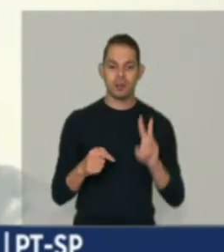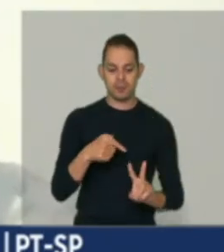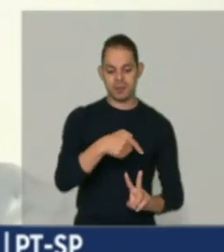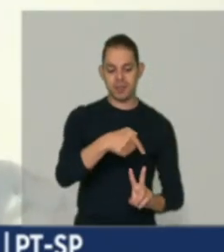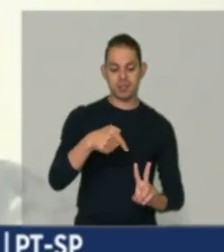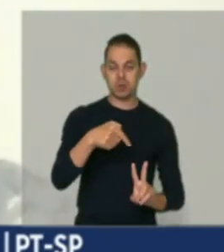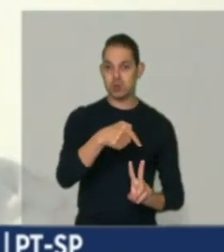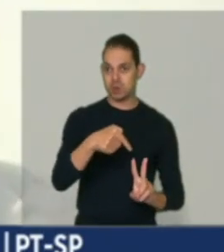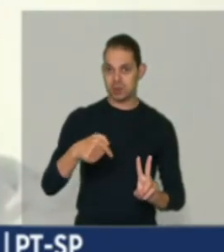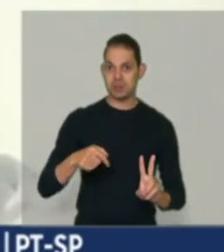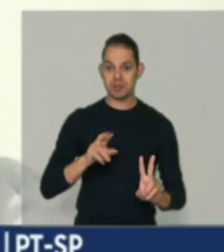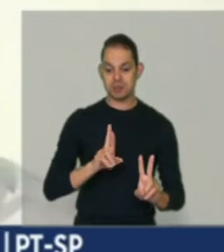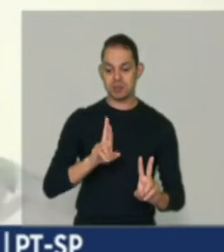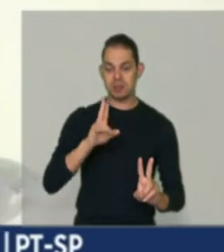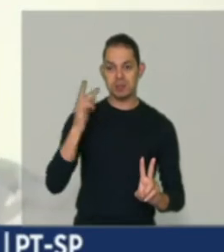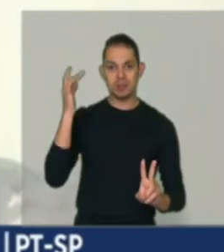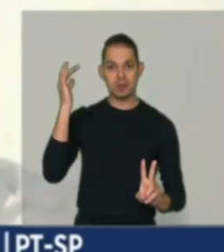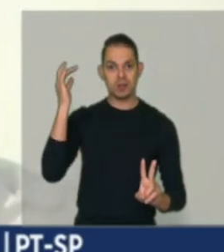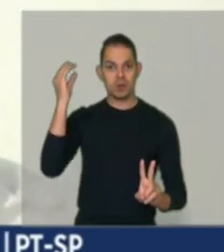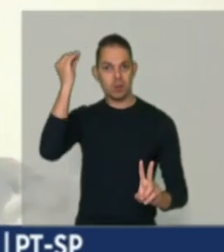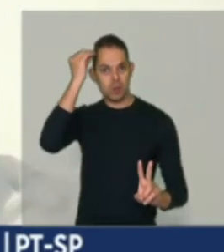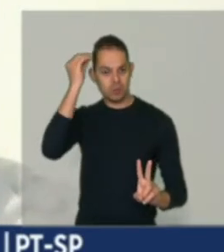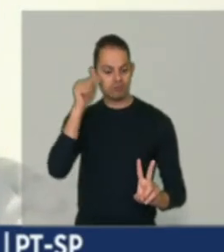DOIS PARLAMENTARES FEDERAIS DO ESTADO DE SÃO PAULO, DA BASE DO GOVERNO BOLSONARO, QUE AO